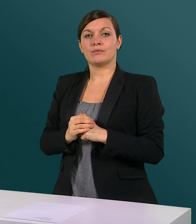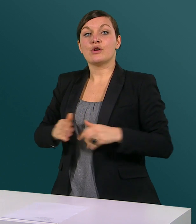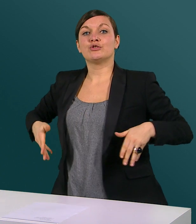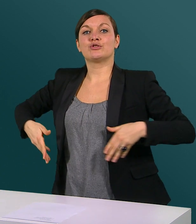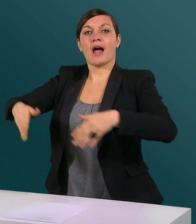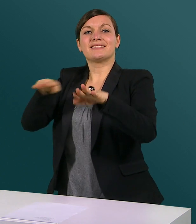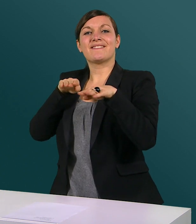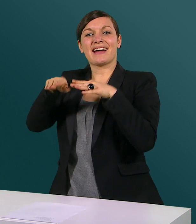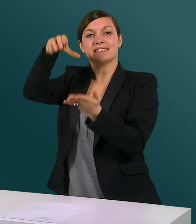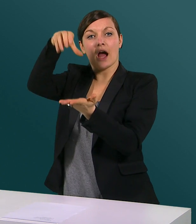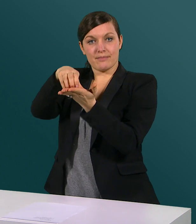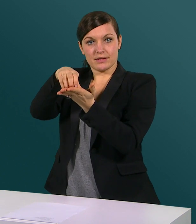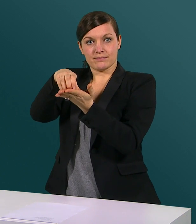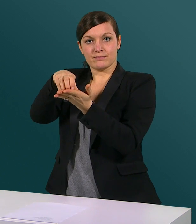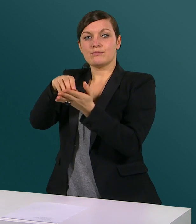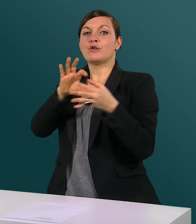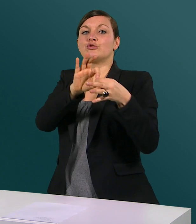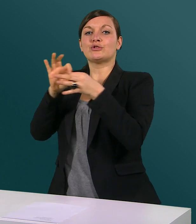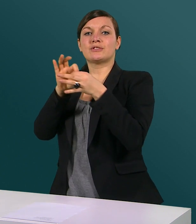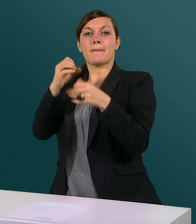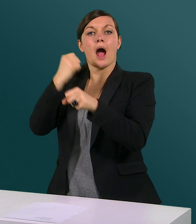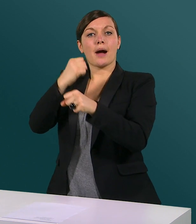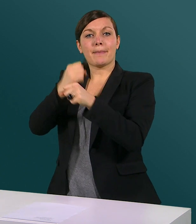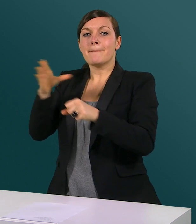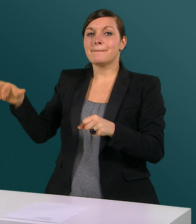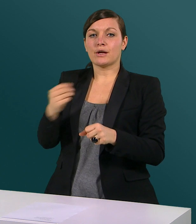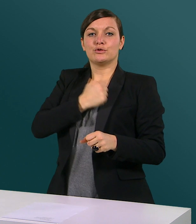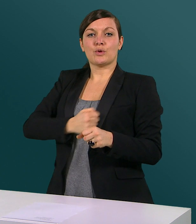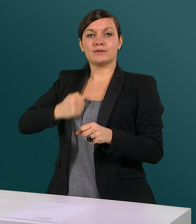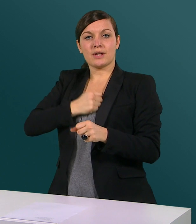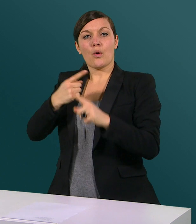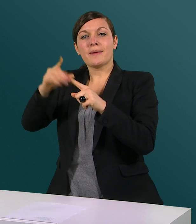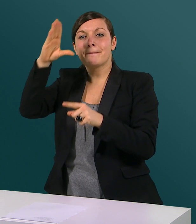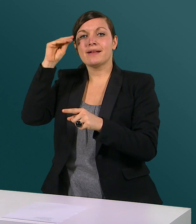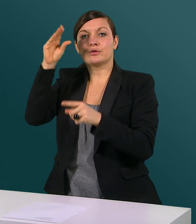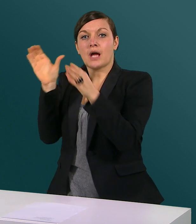Das Strassenverkehrsamt hat in Zusammenarbeit mit dem Sozial-